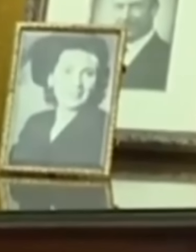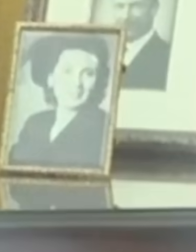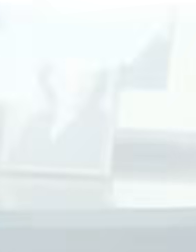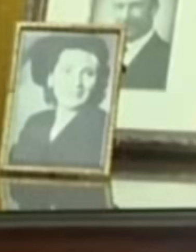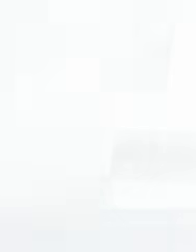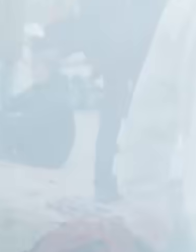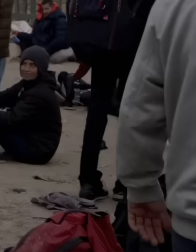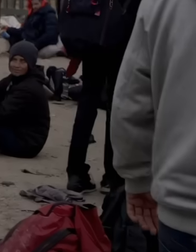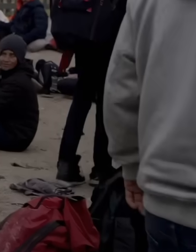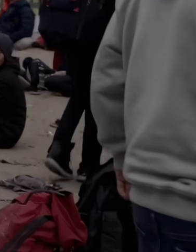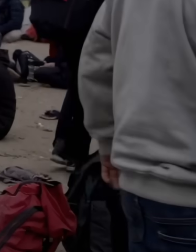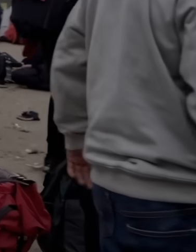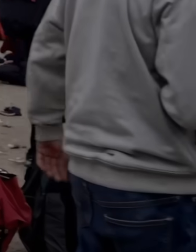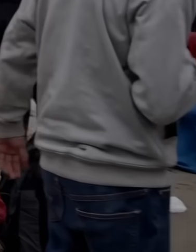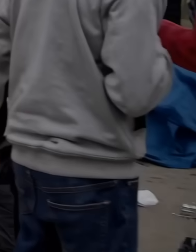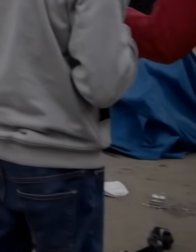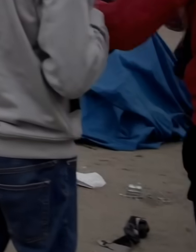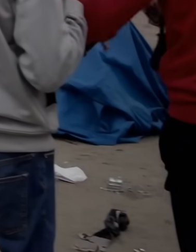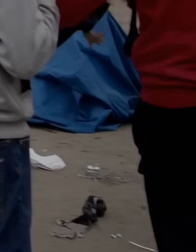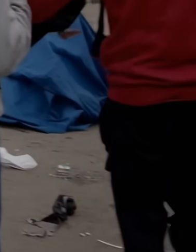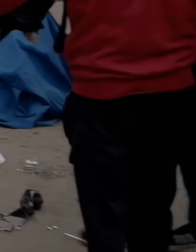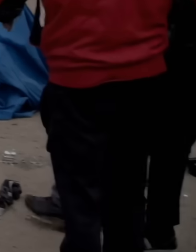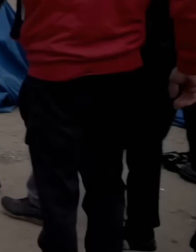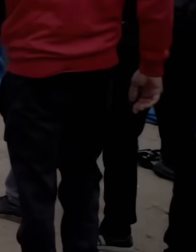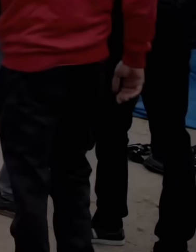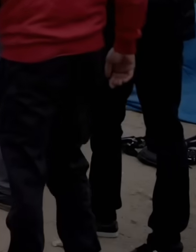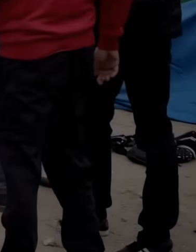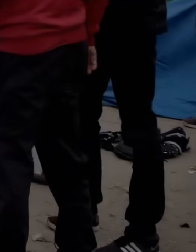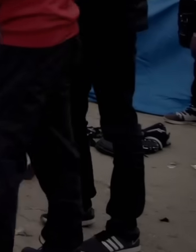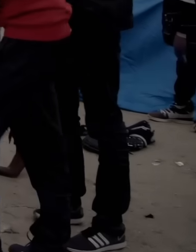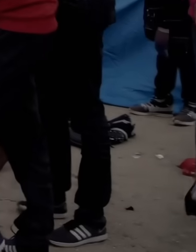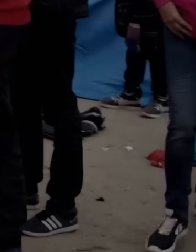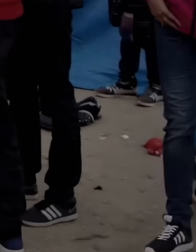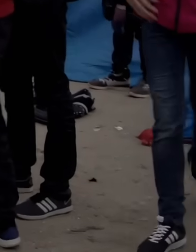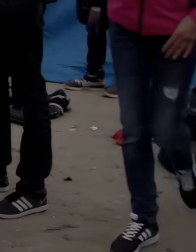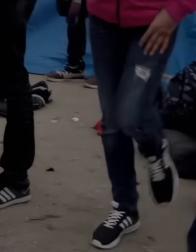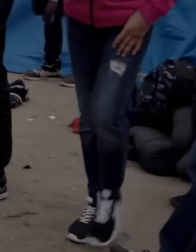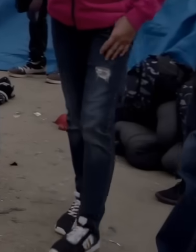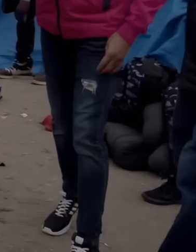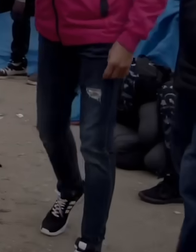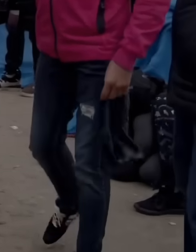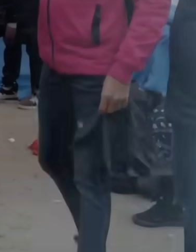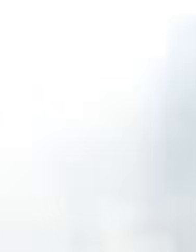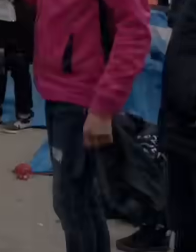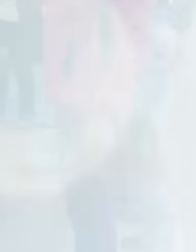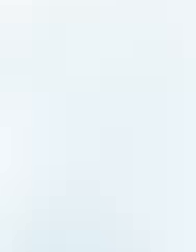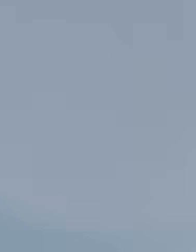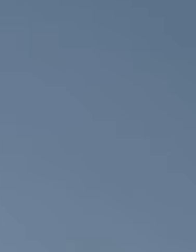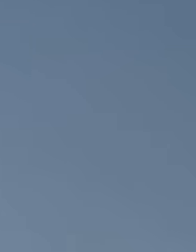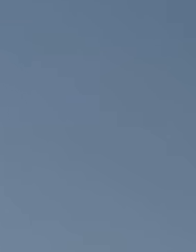de presión para frenar el tráfico de migrantes y drogas en particular de Fentanilo en la frontera